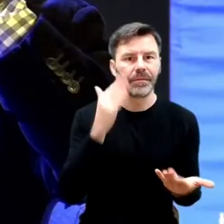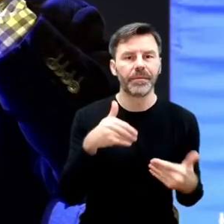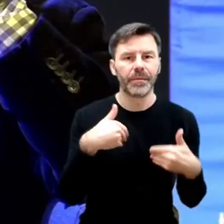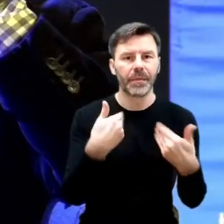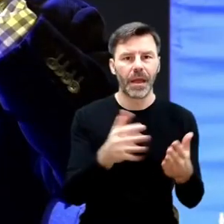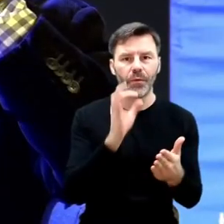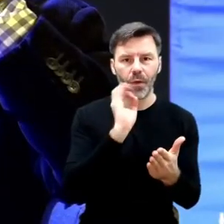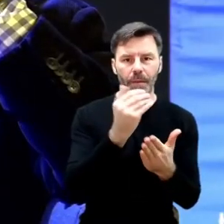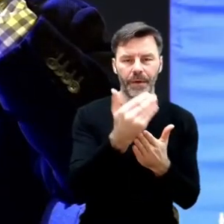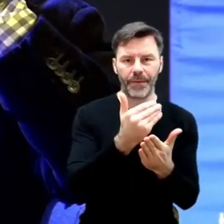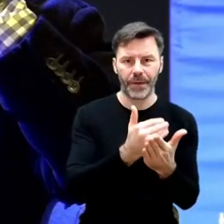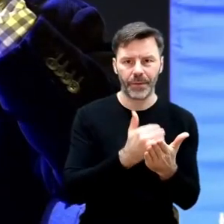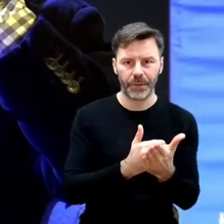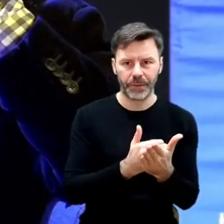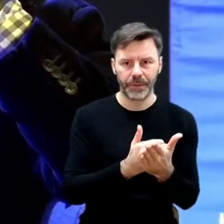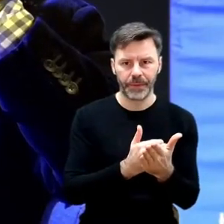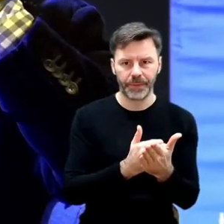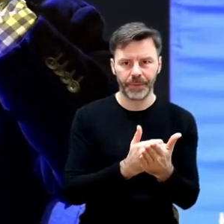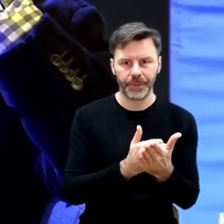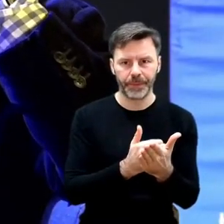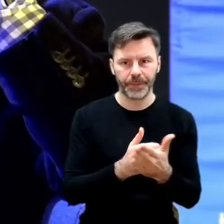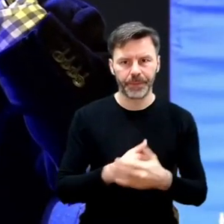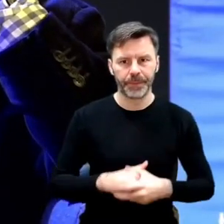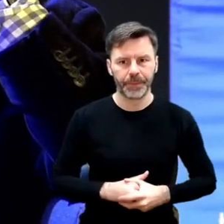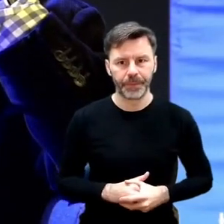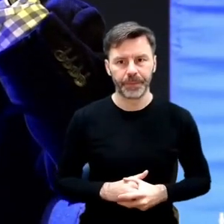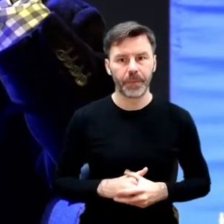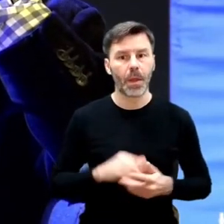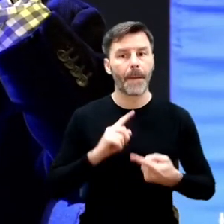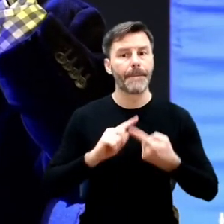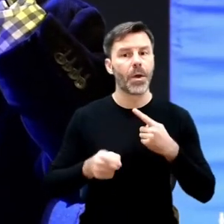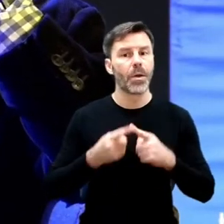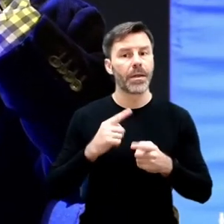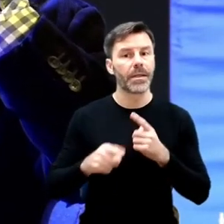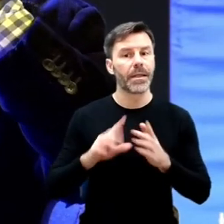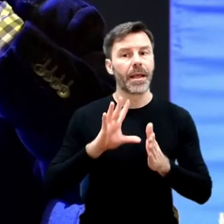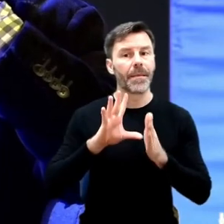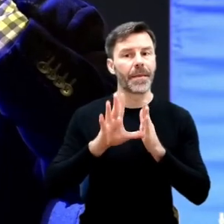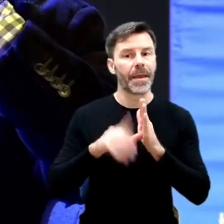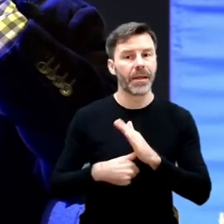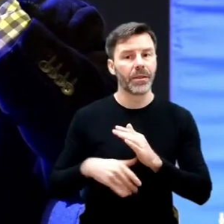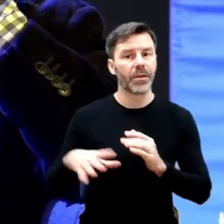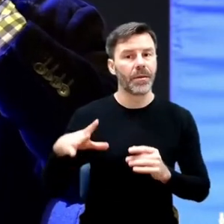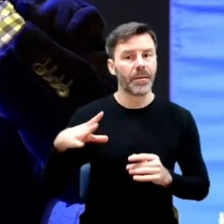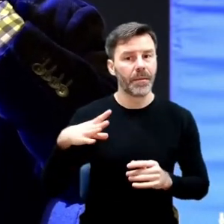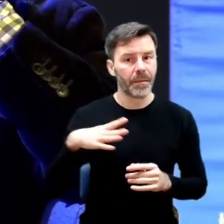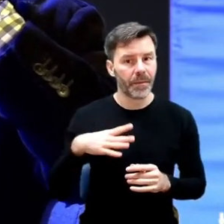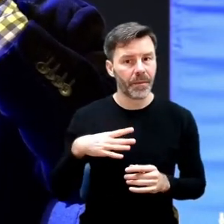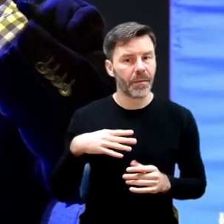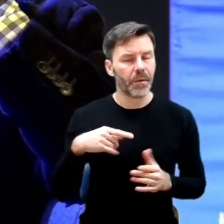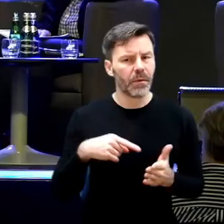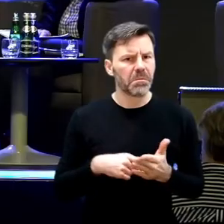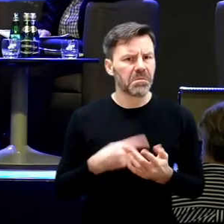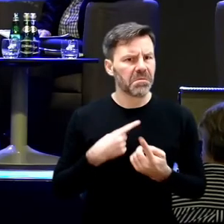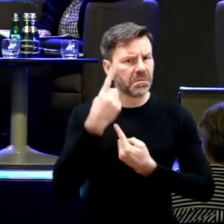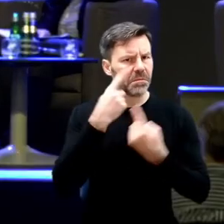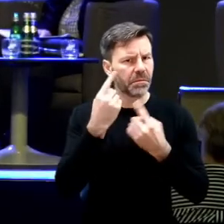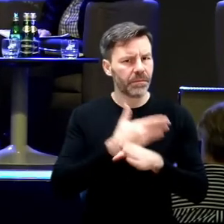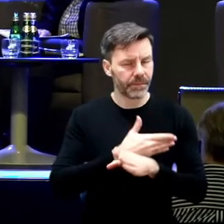I jądrem polityki miejskiej była i ja twierdzę, że nadal jest, polityka mieszkaniowa.